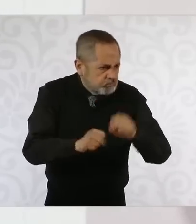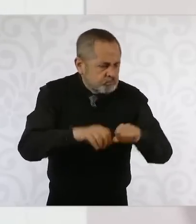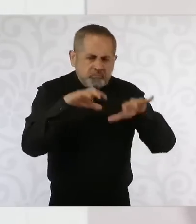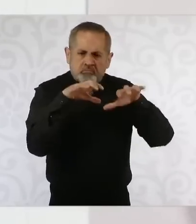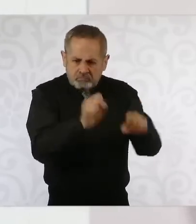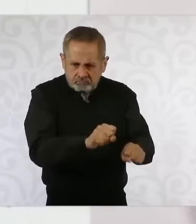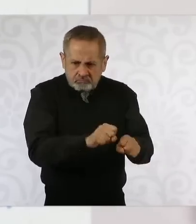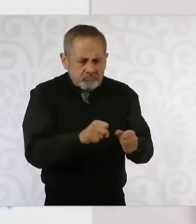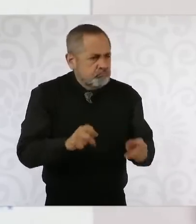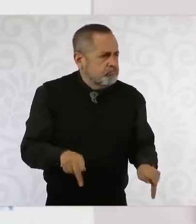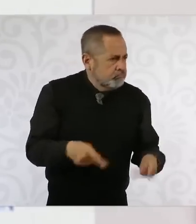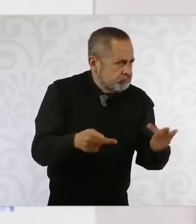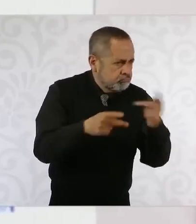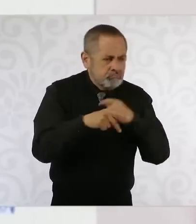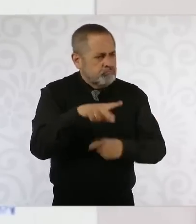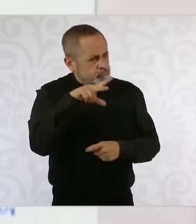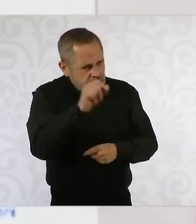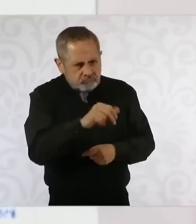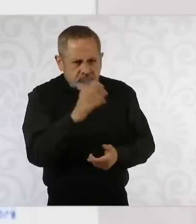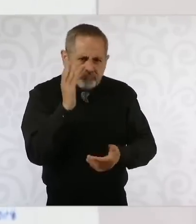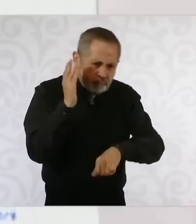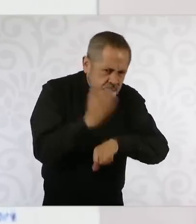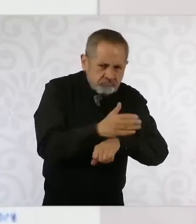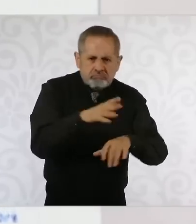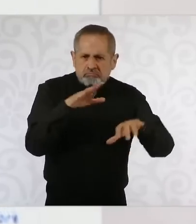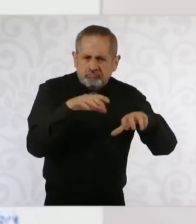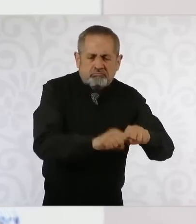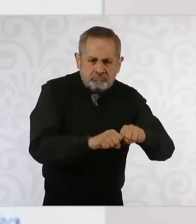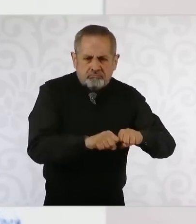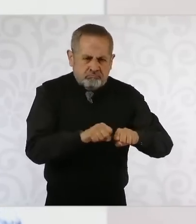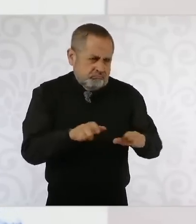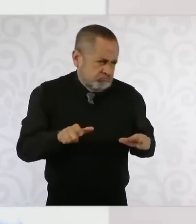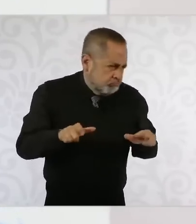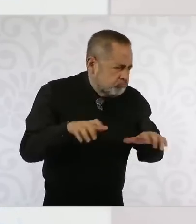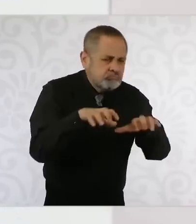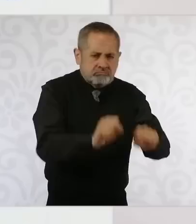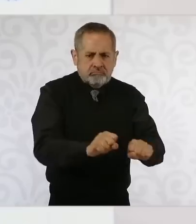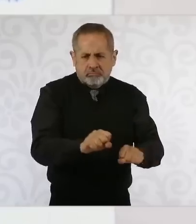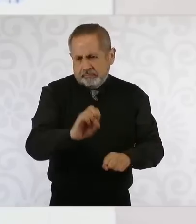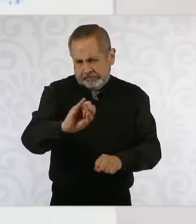de estas drogas y particularmente el fentanilo y vamos a colaborar por razones humanitarias